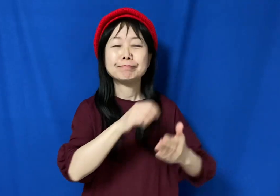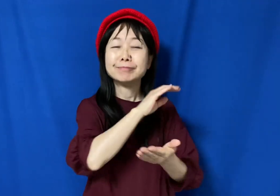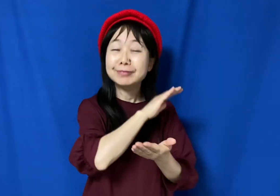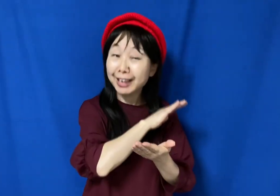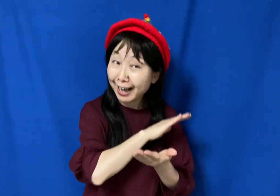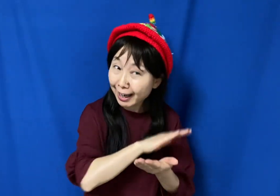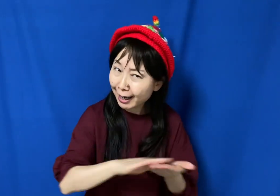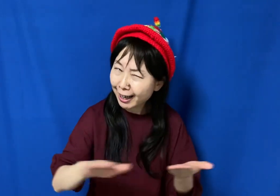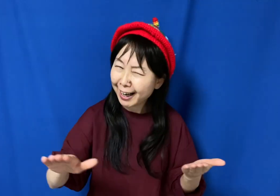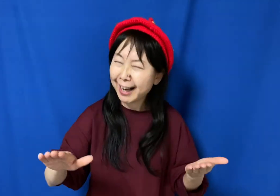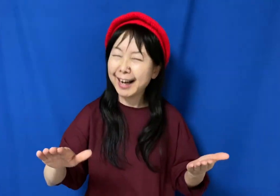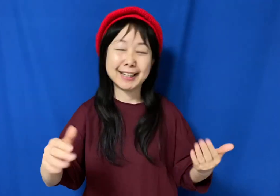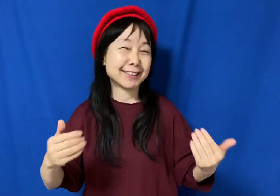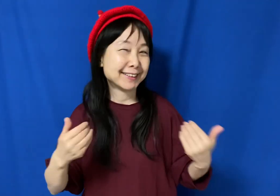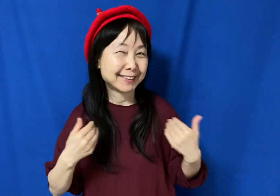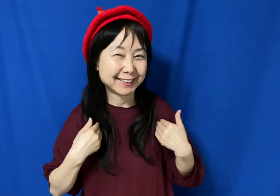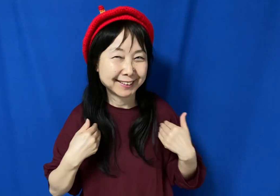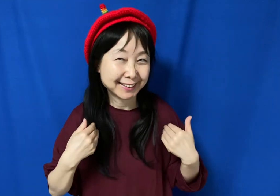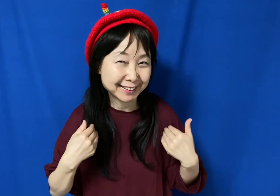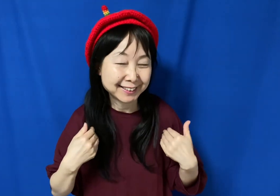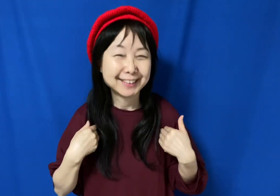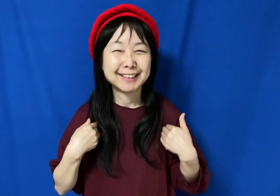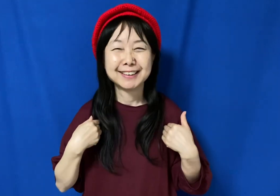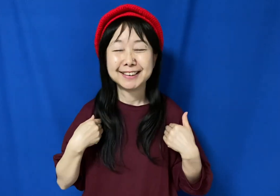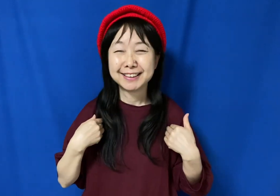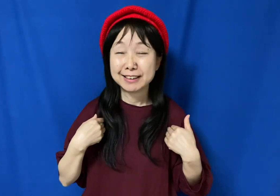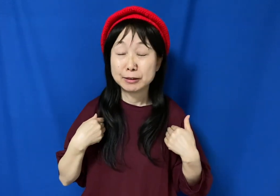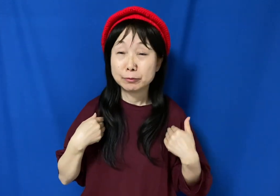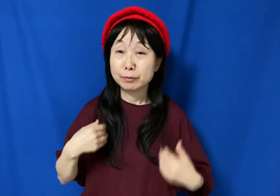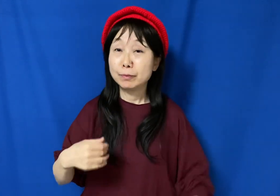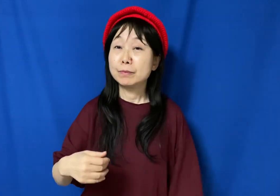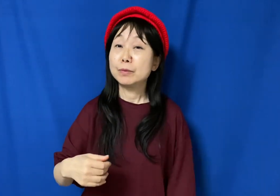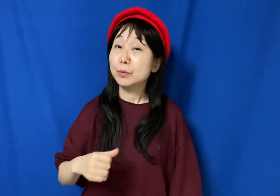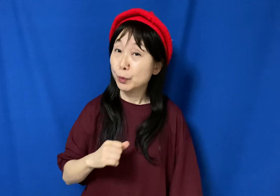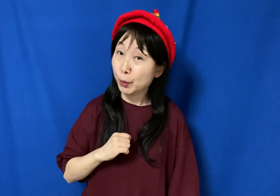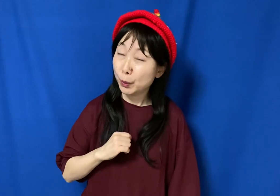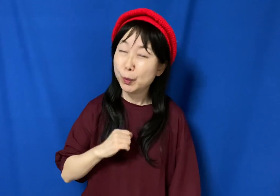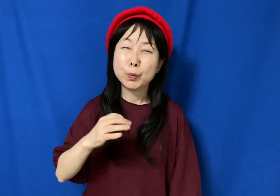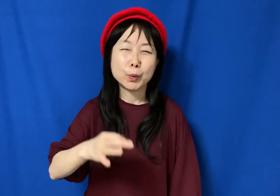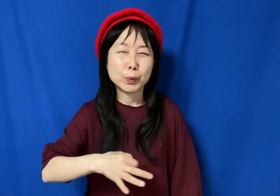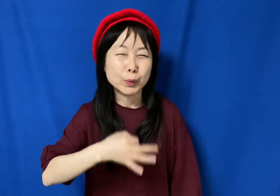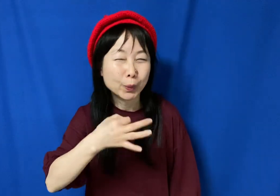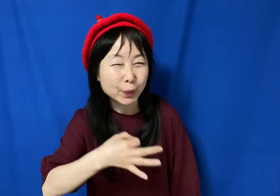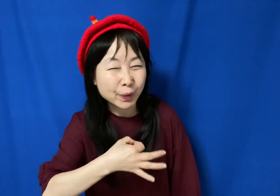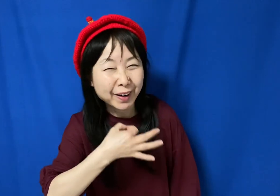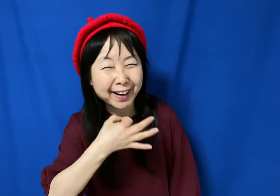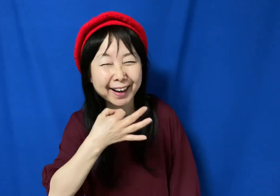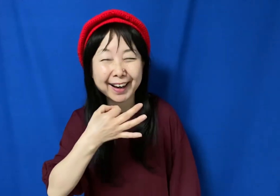残さぬように（手話：きれいにする・必要） 僕の この声が